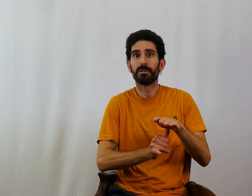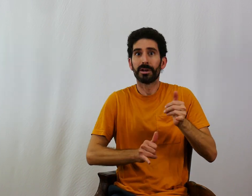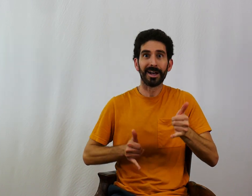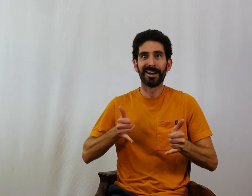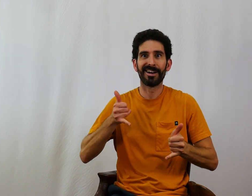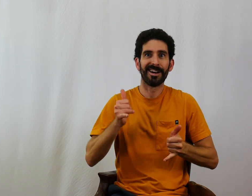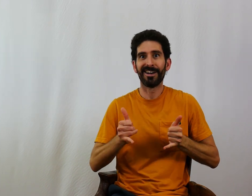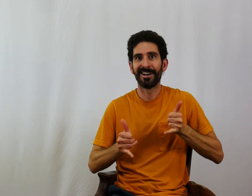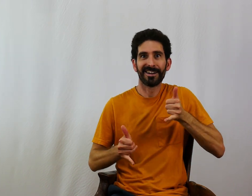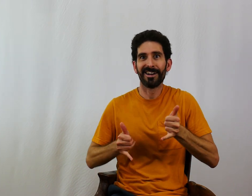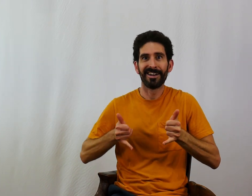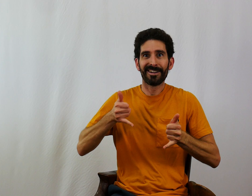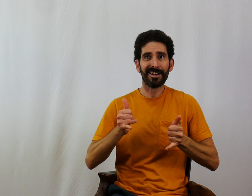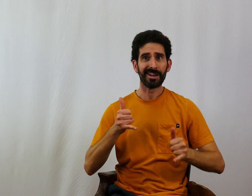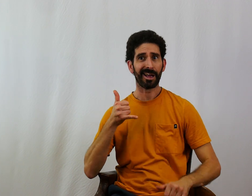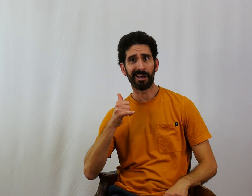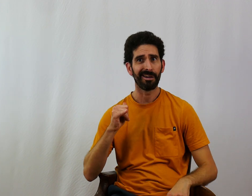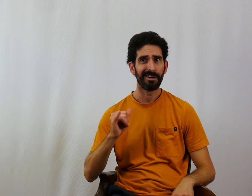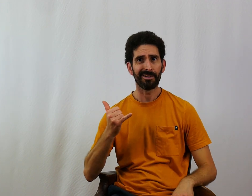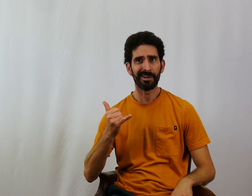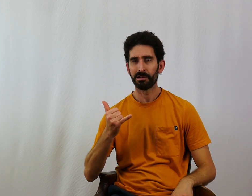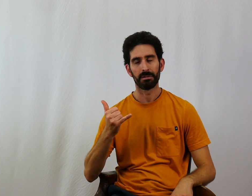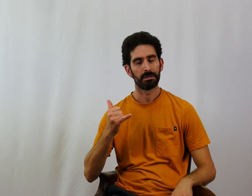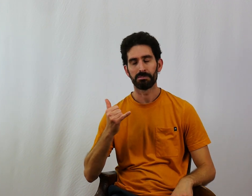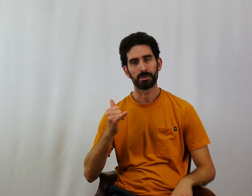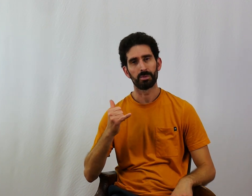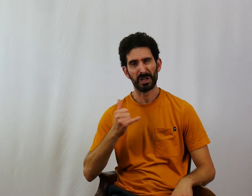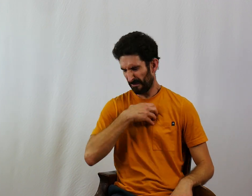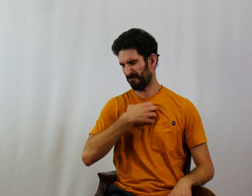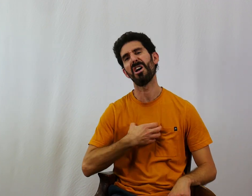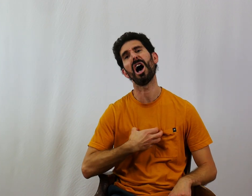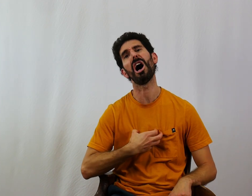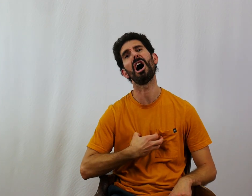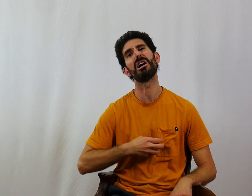*Devient talon aiguille puis cool* Non, ce n'est pas cool, j'ai faim !